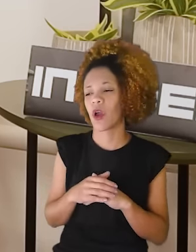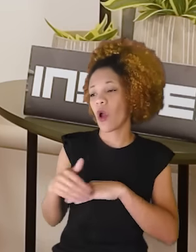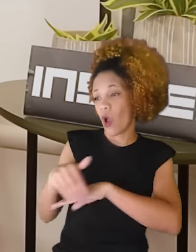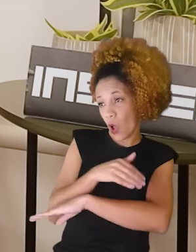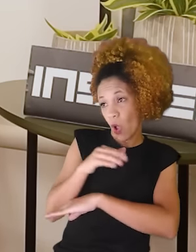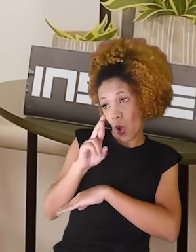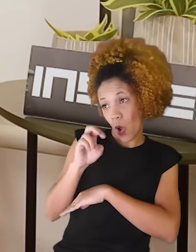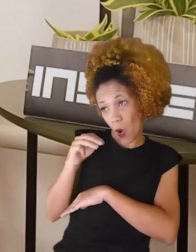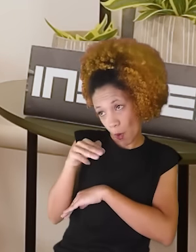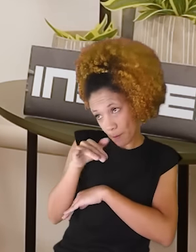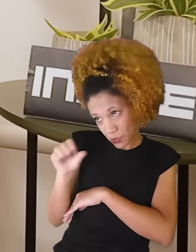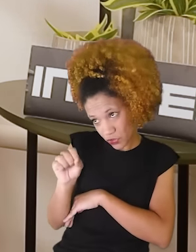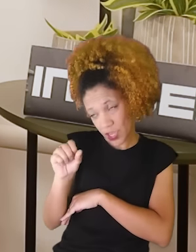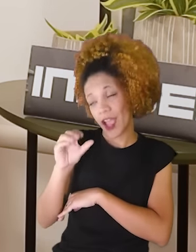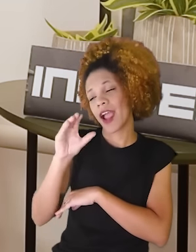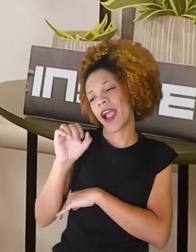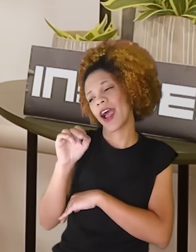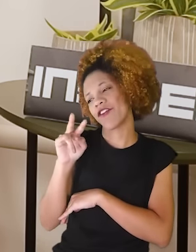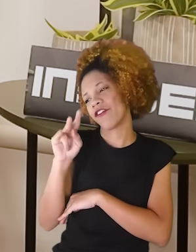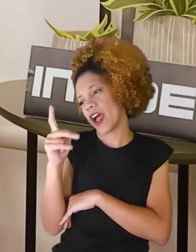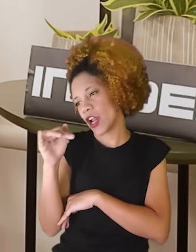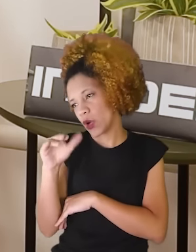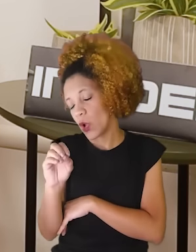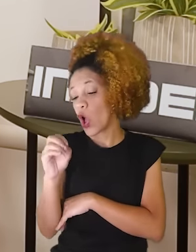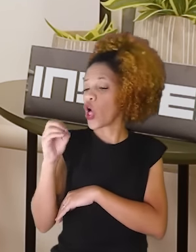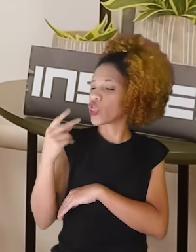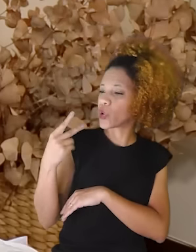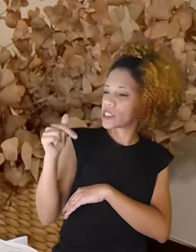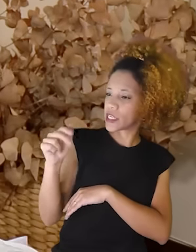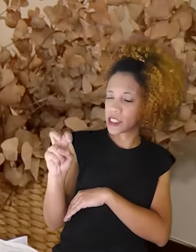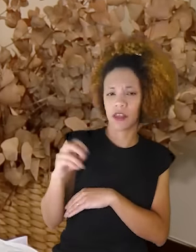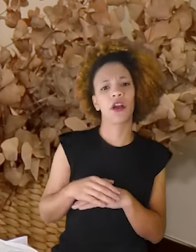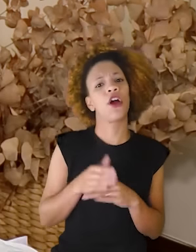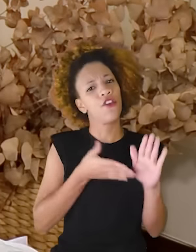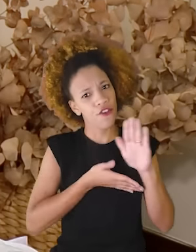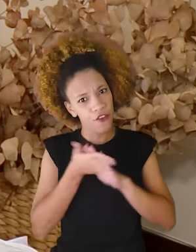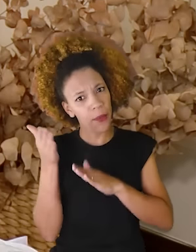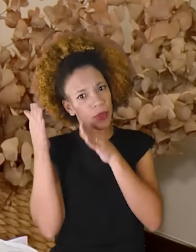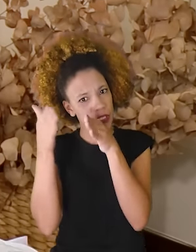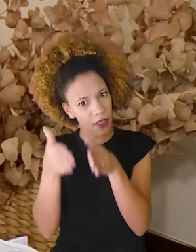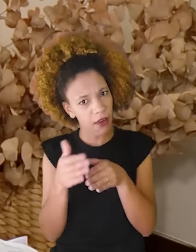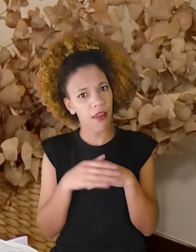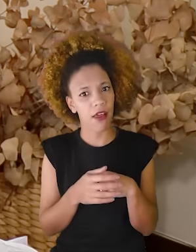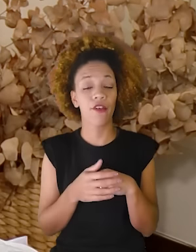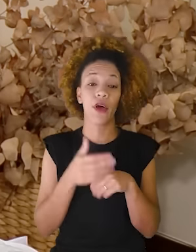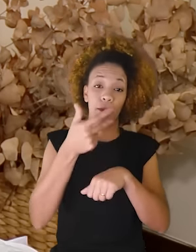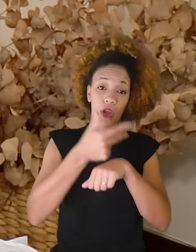de Carvalho 275 Copacabana Rua Ronal de Carvalho 275 vamos lá prestigiar vai abrir tá gravando aqui